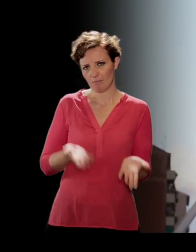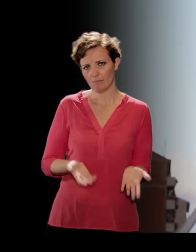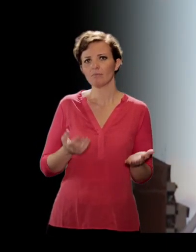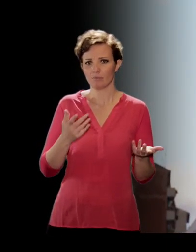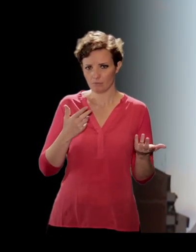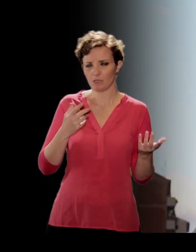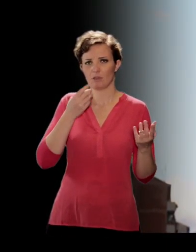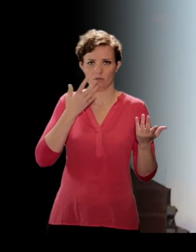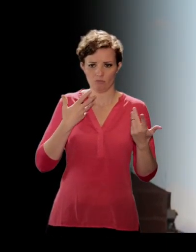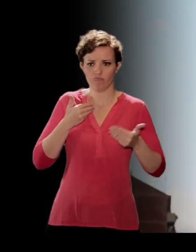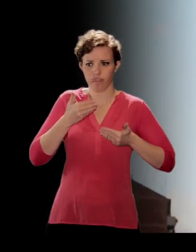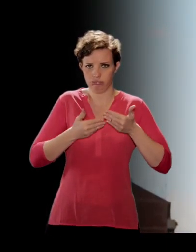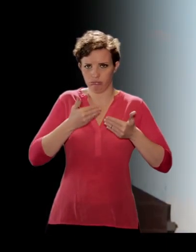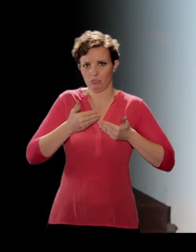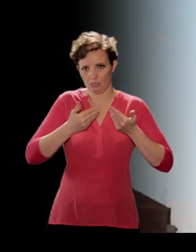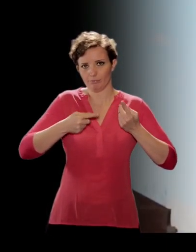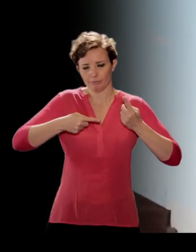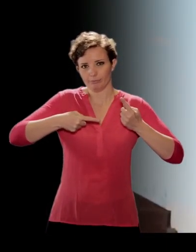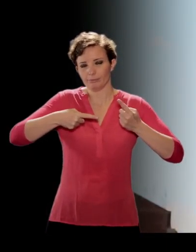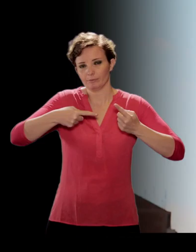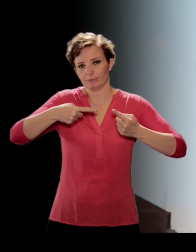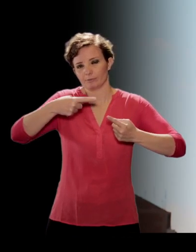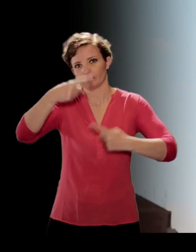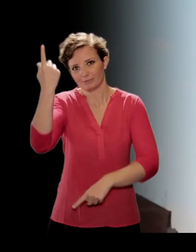ha avuto una serie di progressi impressionanti.